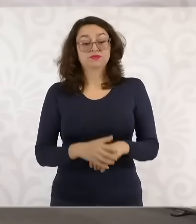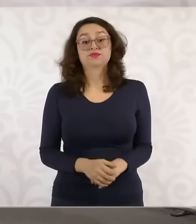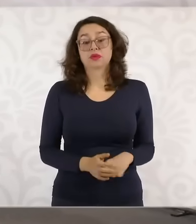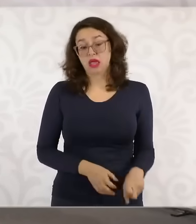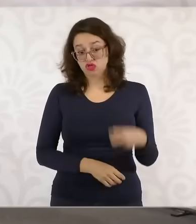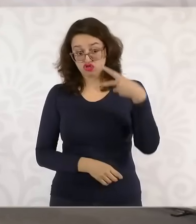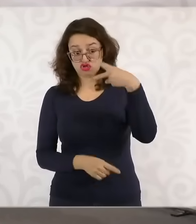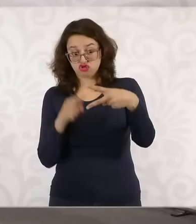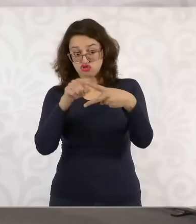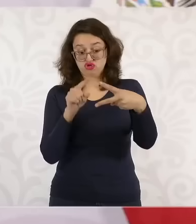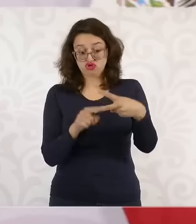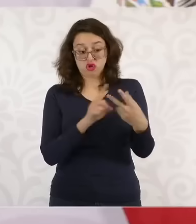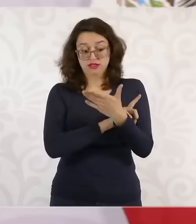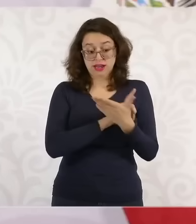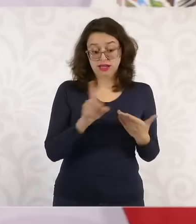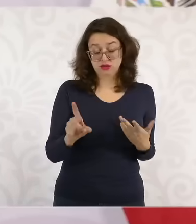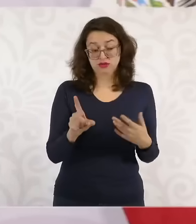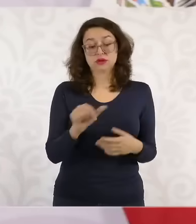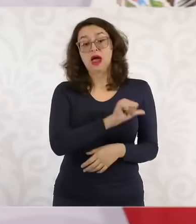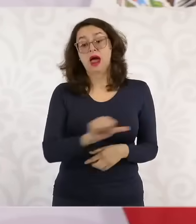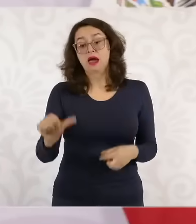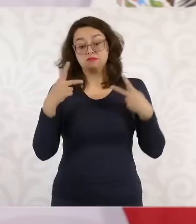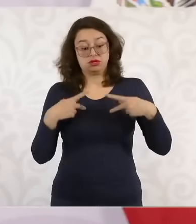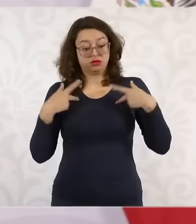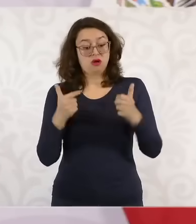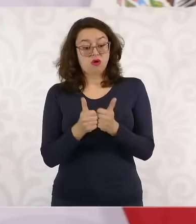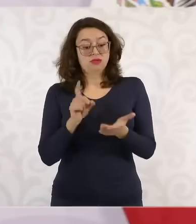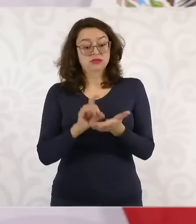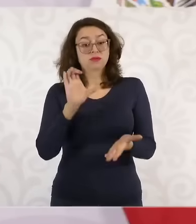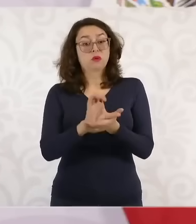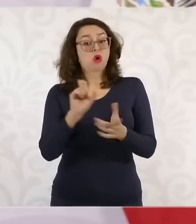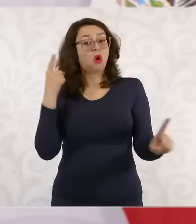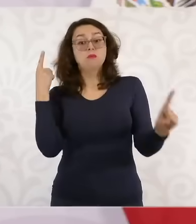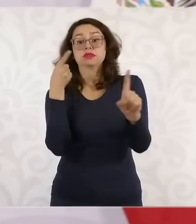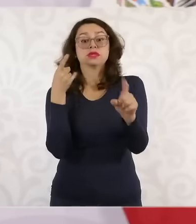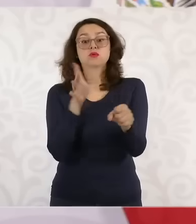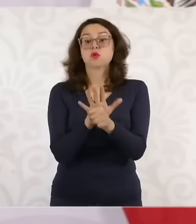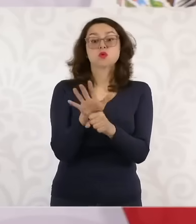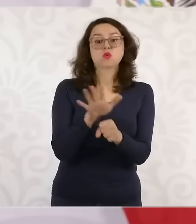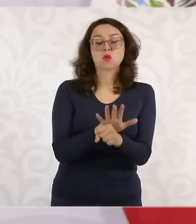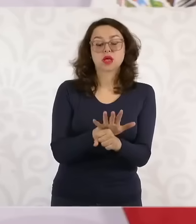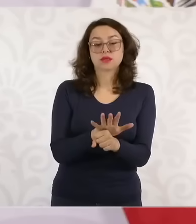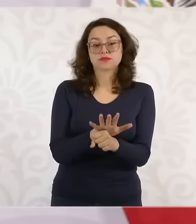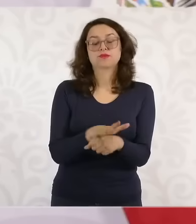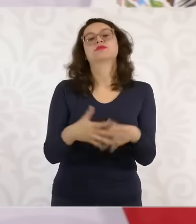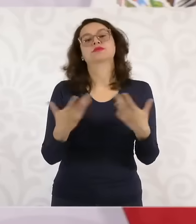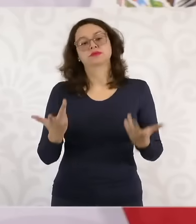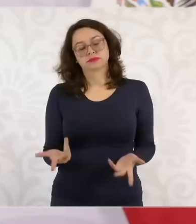las personas con discapacidad están encaminados al objetivo prioritario en materia de atención a